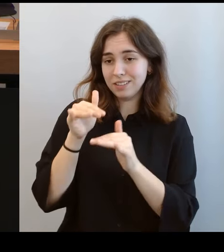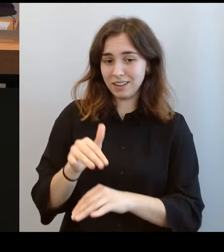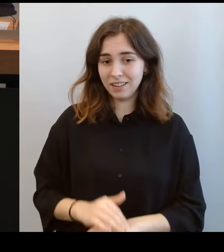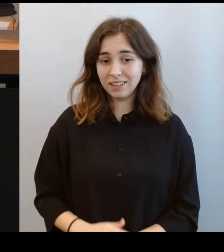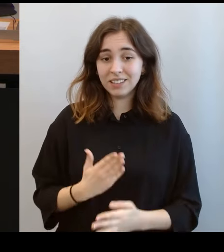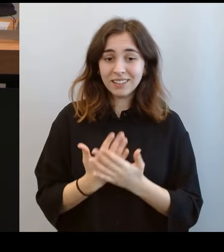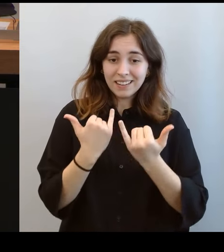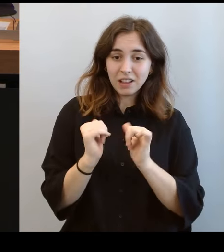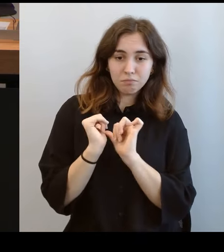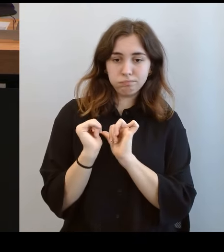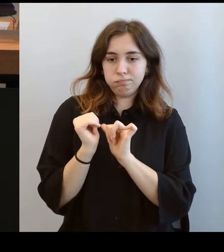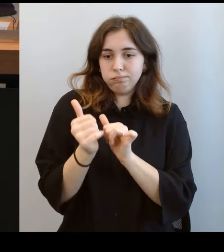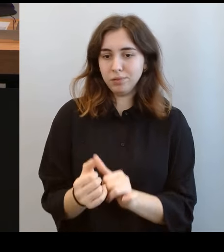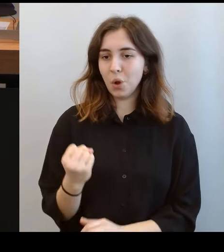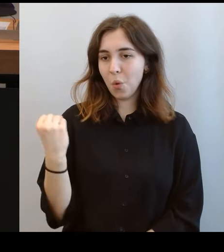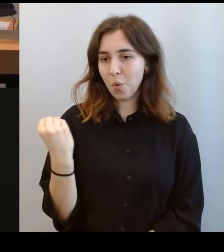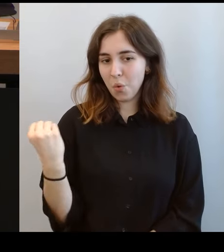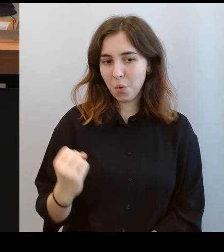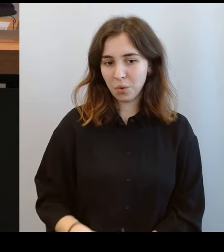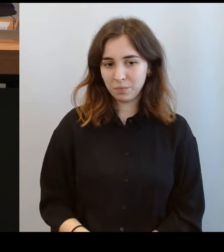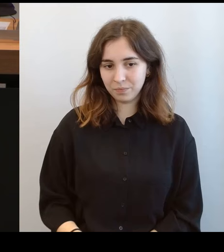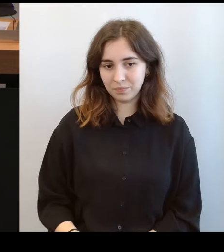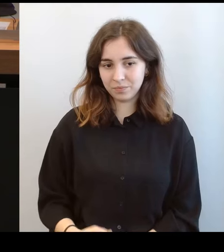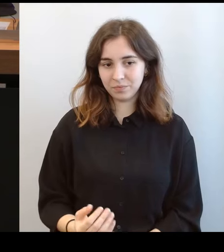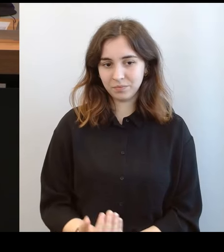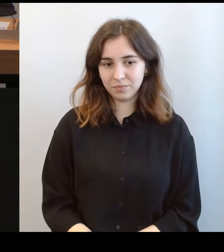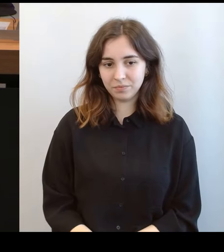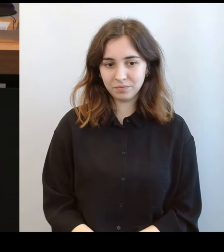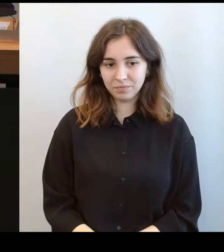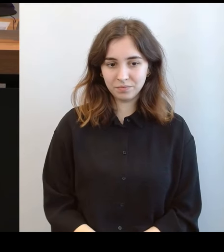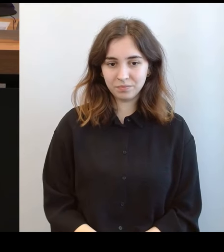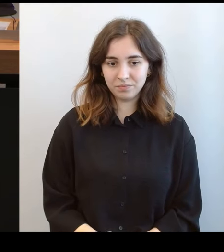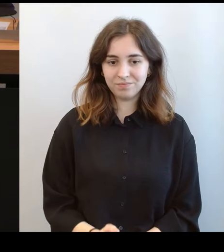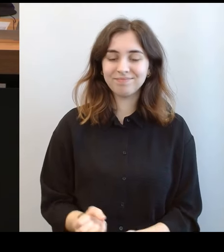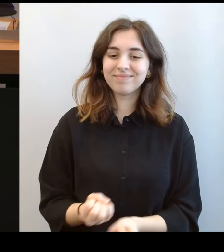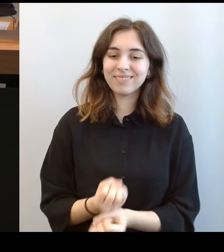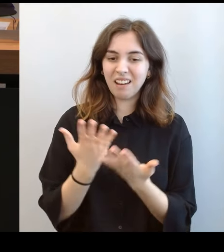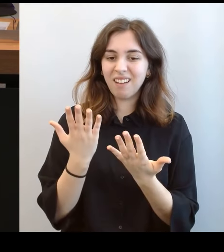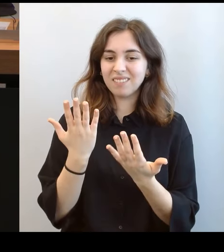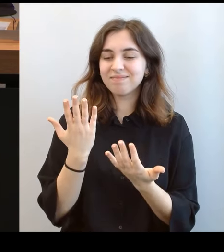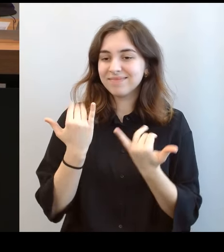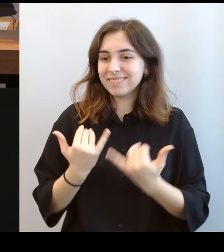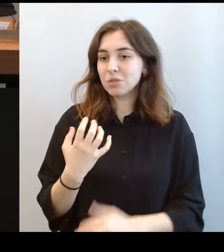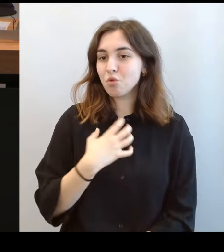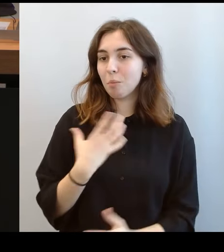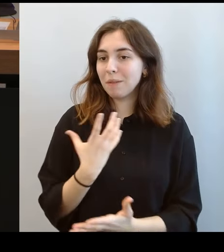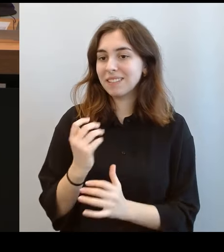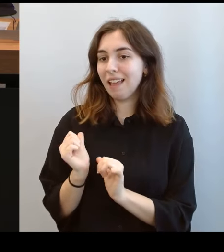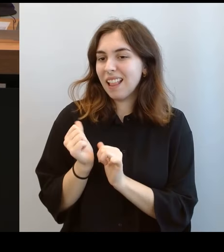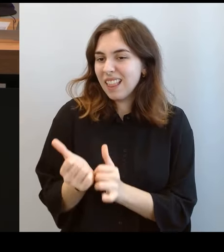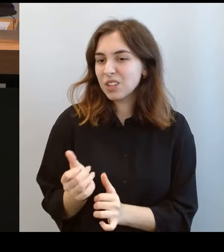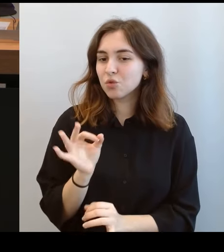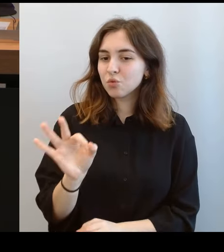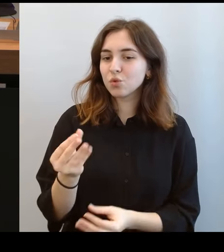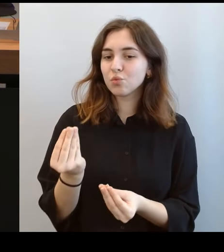Das andere, wo man natürlich nicht so schnell eine Entlastung finden kann, ist die bauliche Erweiterung auf dem Gelände in Reinickendorf mit dem